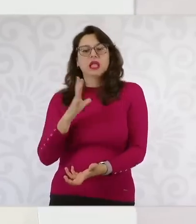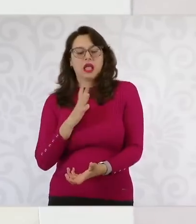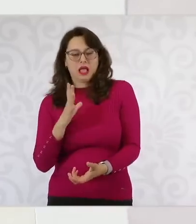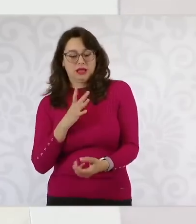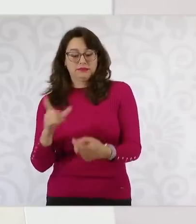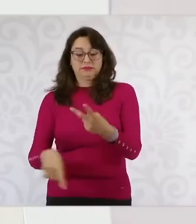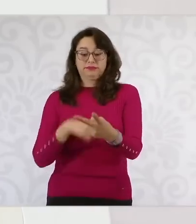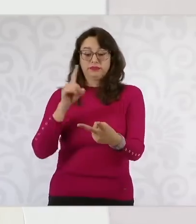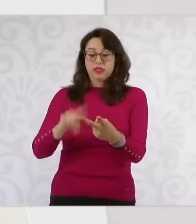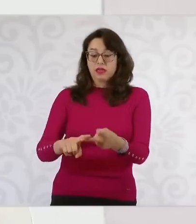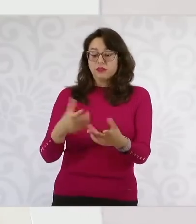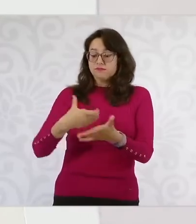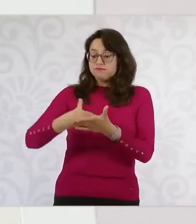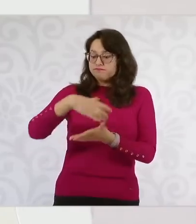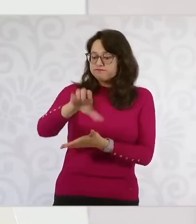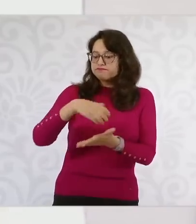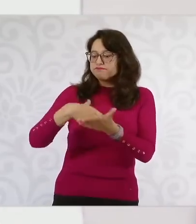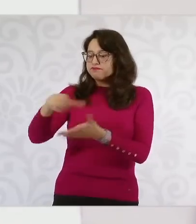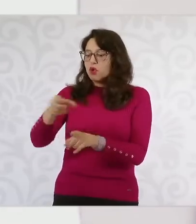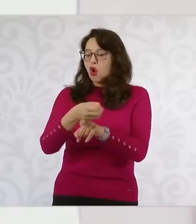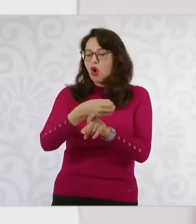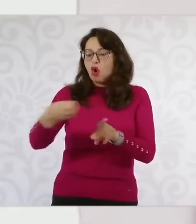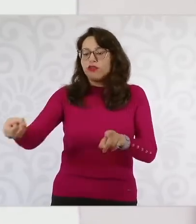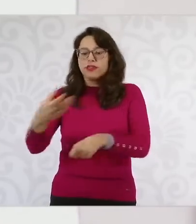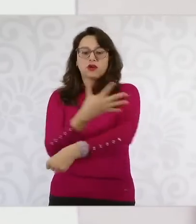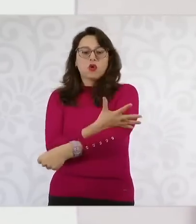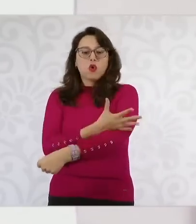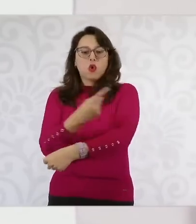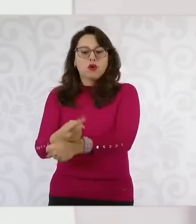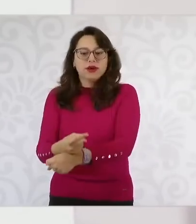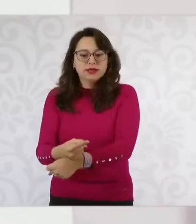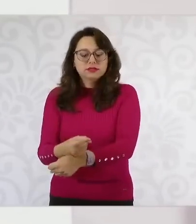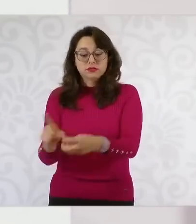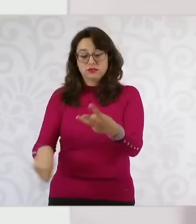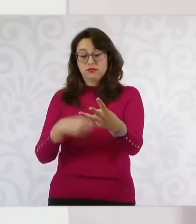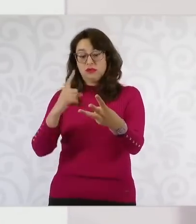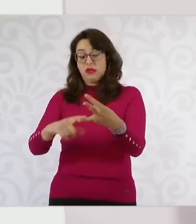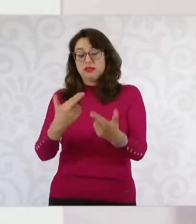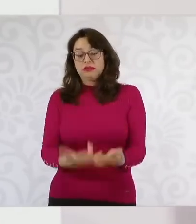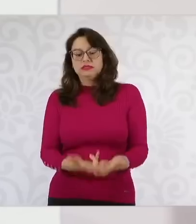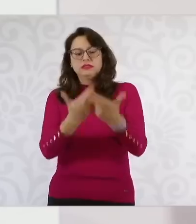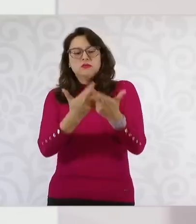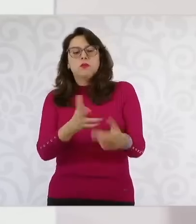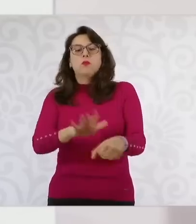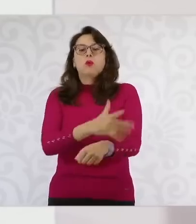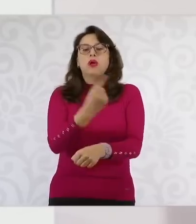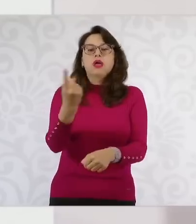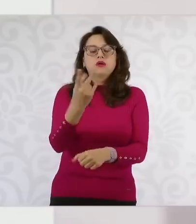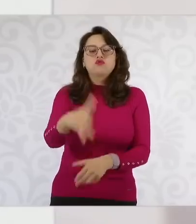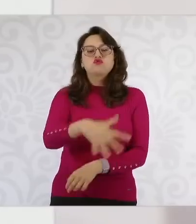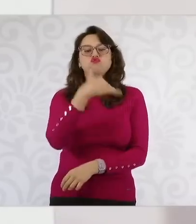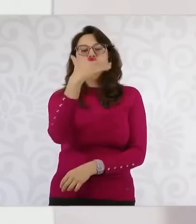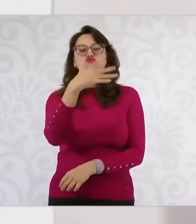de dónde sale ese recurso Pues de erradicar la corrupción y los privilegios es la fórmula de